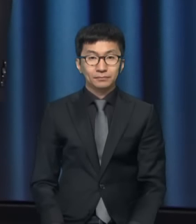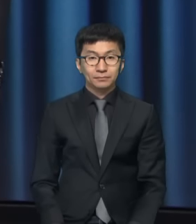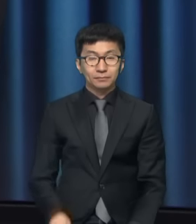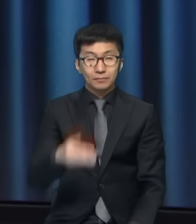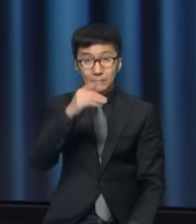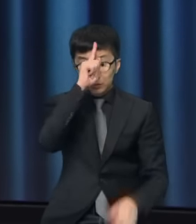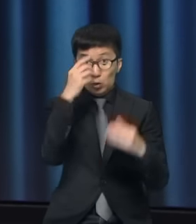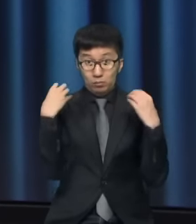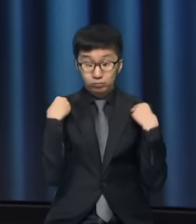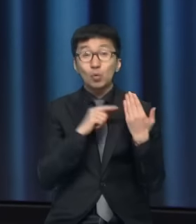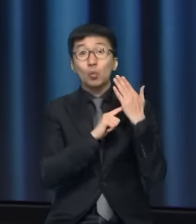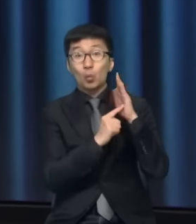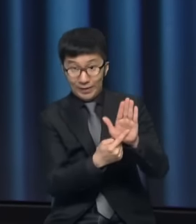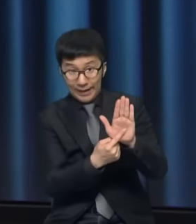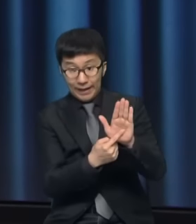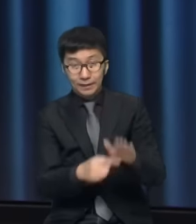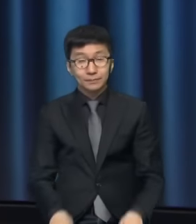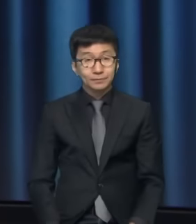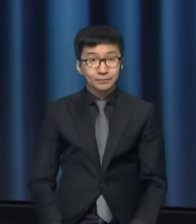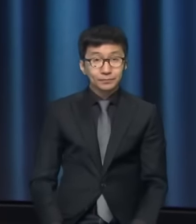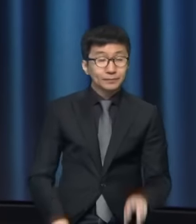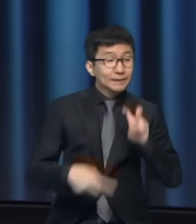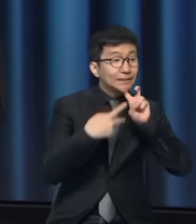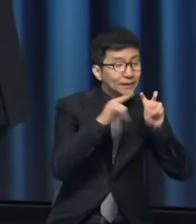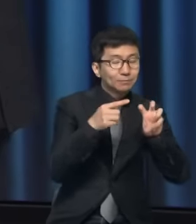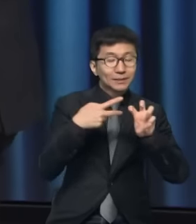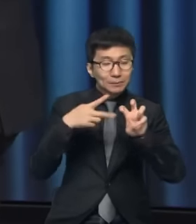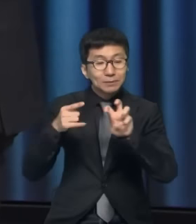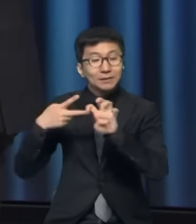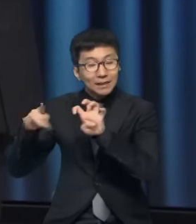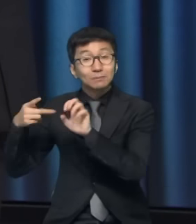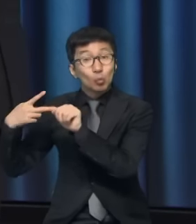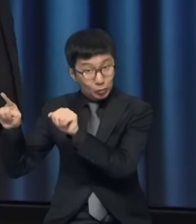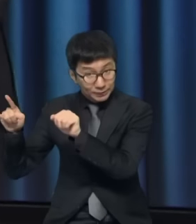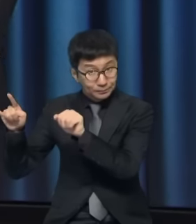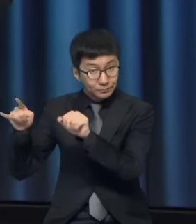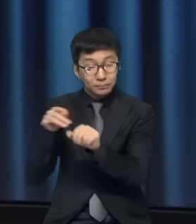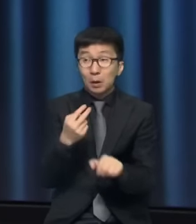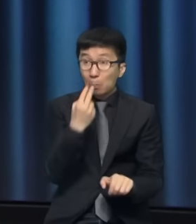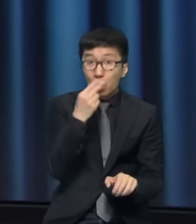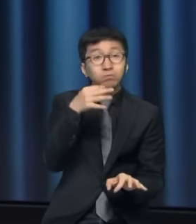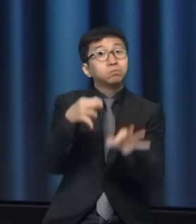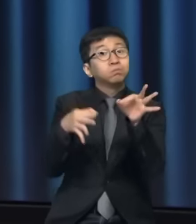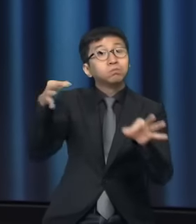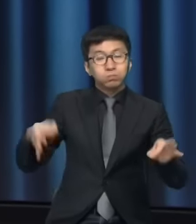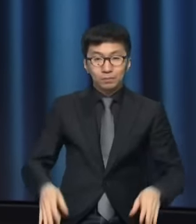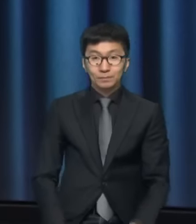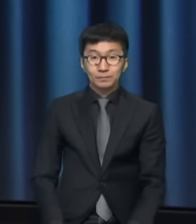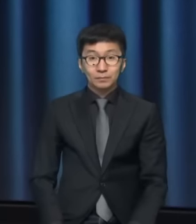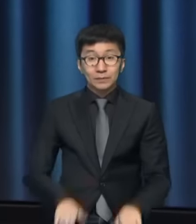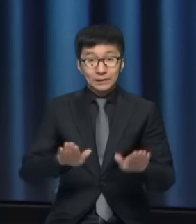세대별 보험료율 인상 계획입니다. 현재 나이를 기준으로 50대는 현행 9%부터